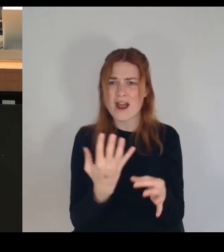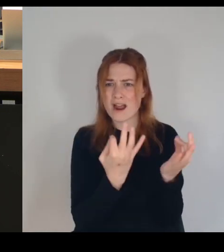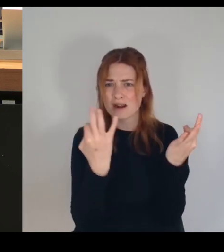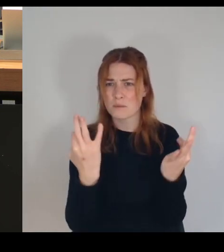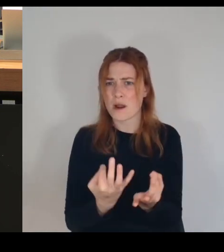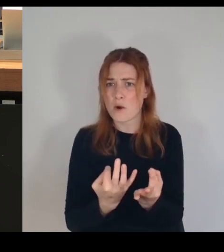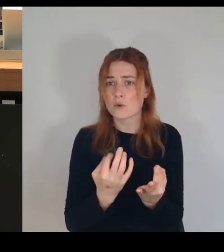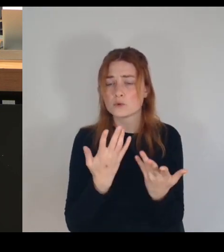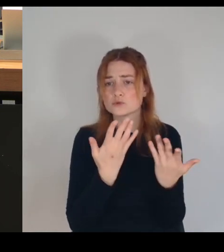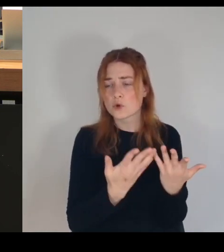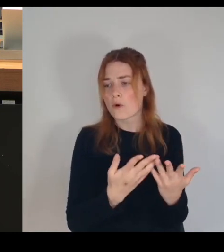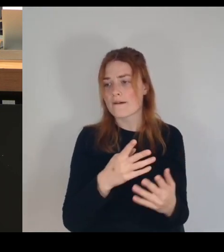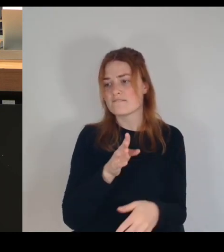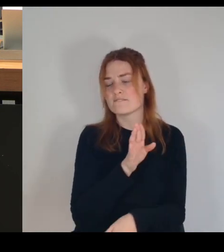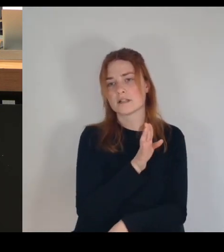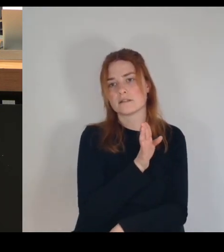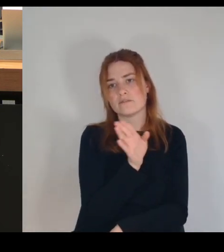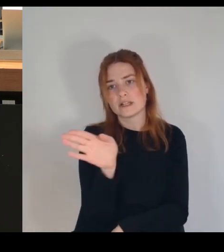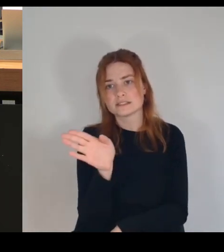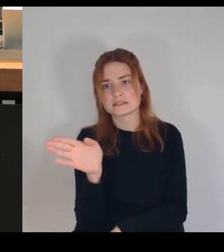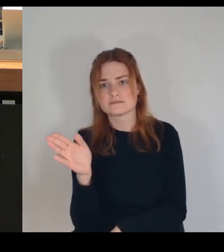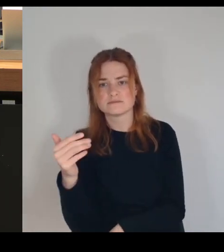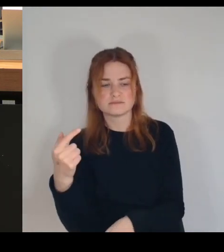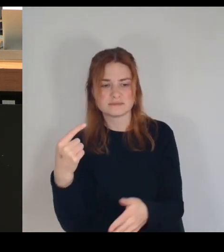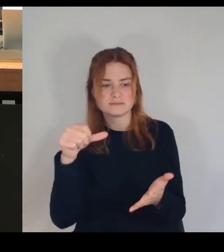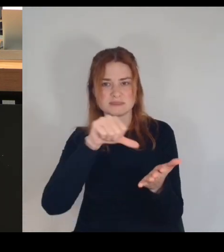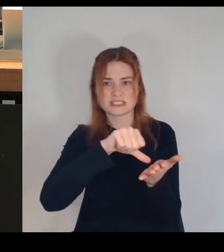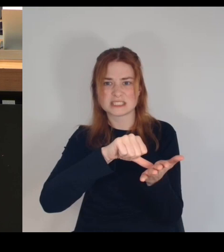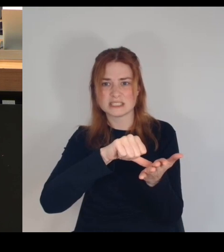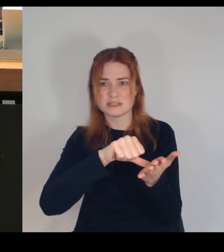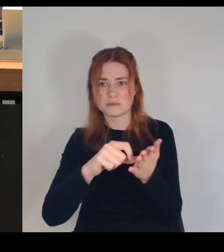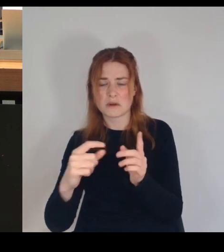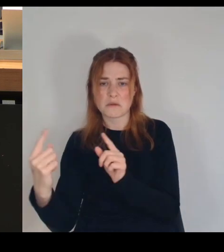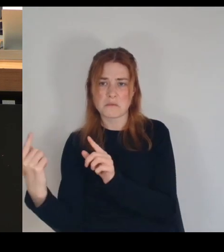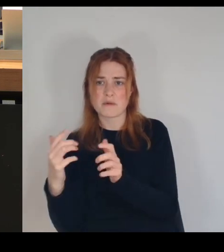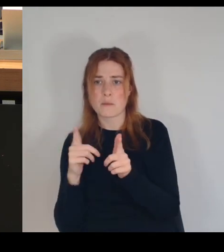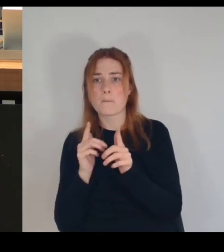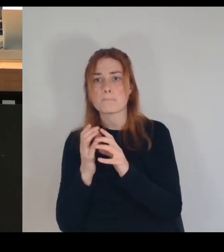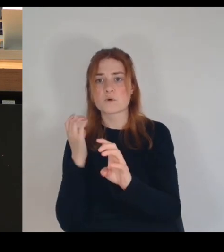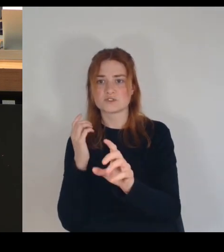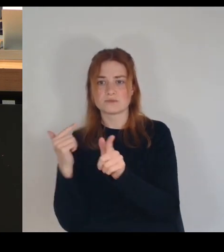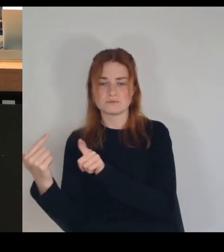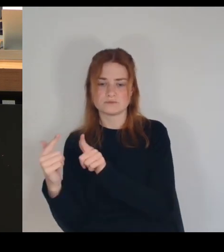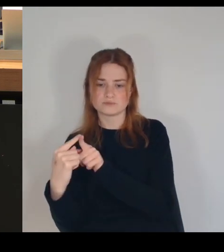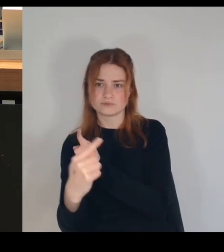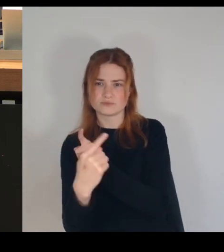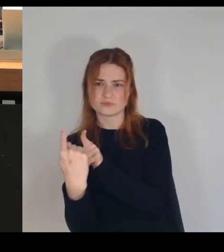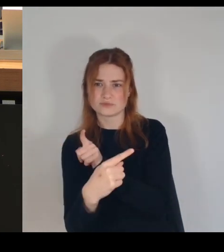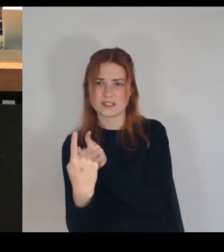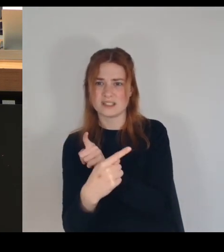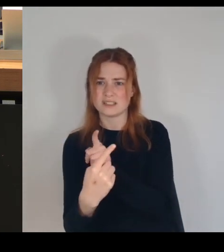Aber, meine Damen und Herren, dazu gehört auch, dass man sagen muss, dass die BVG horrende Fehler gemacht hat, insbesondere beim